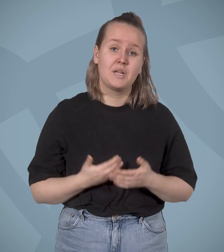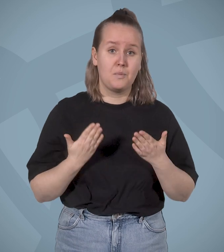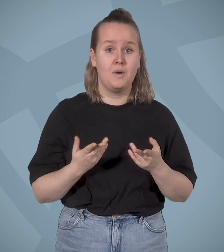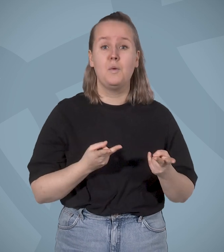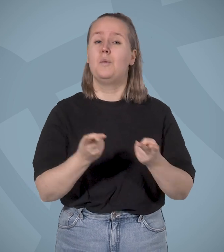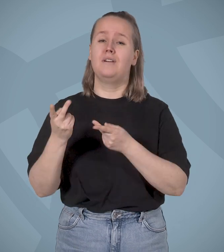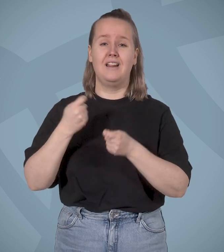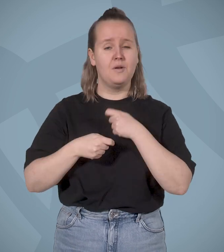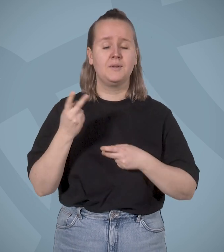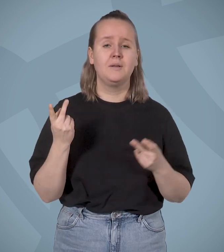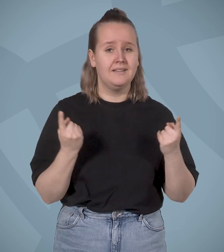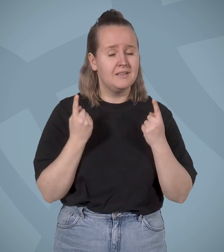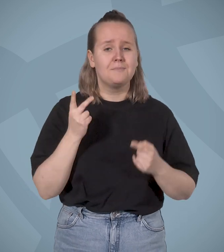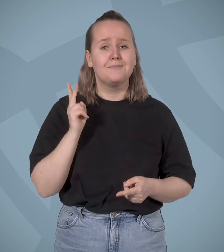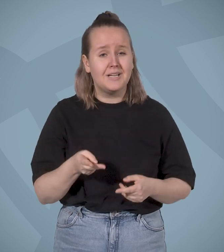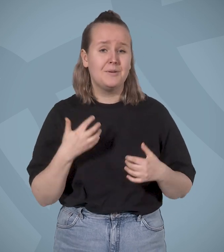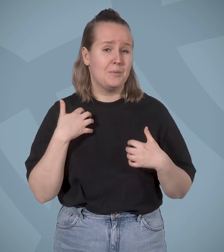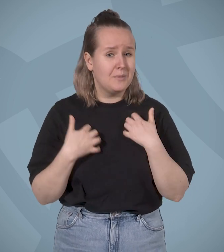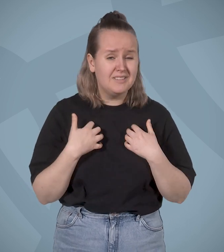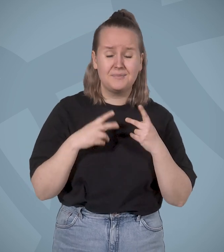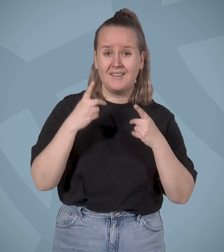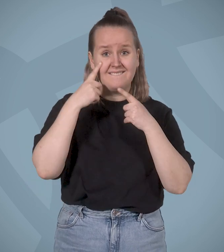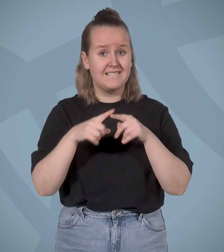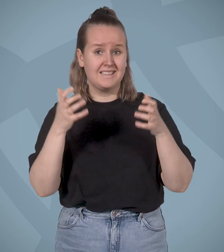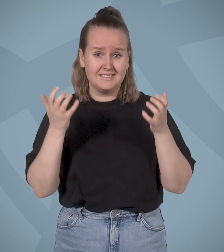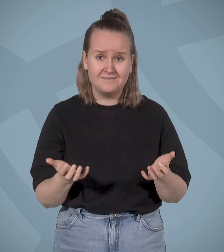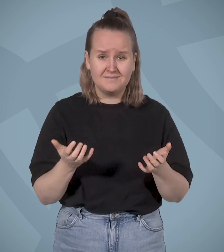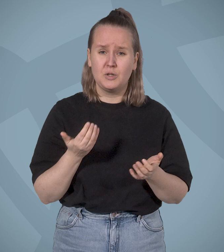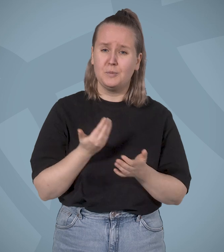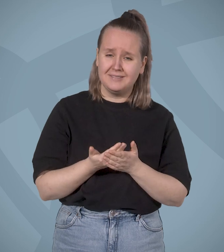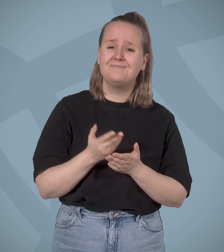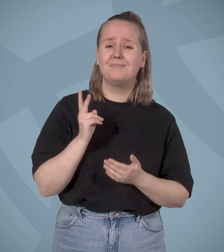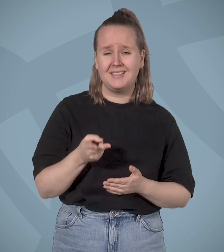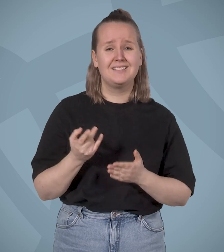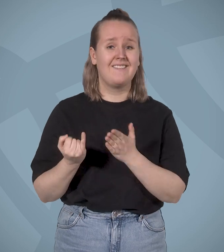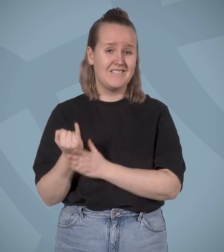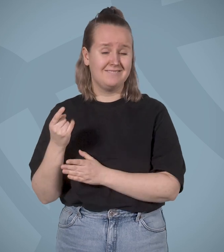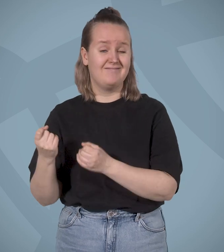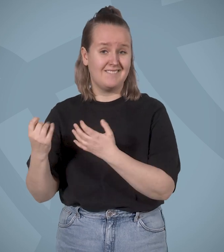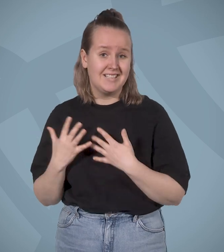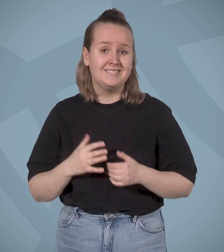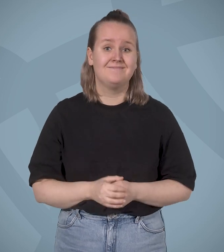Yleinen taloudellinen tilanne on nykyään ennalta-arvaamaton ja huolestuttava inflaation vaikutusten takia.